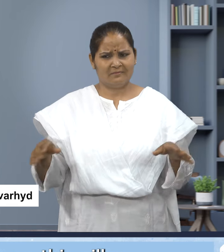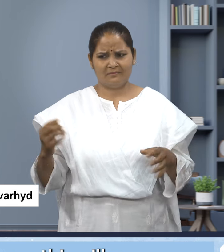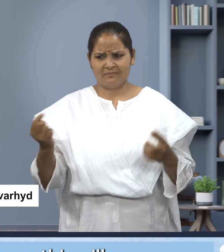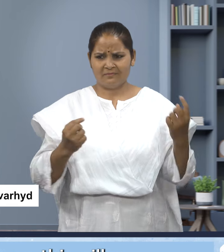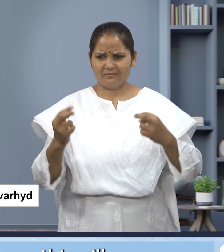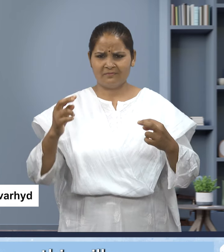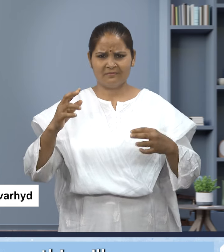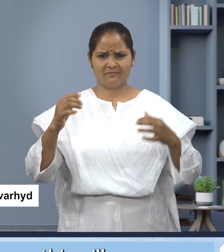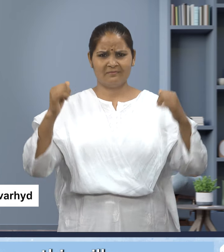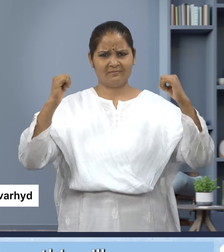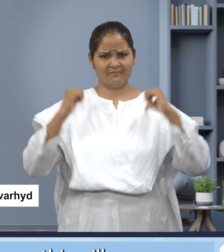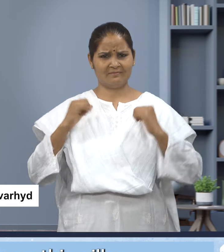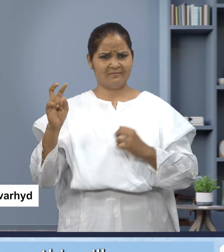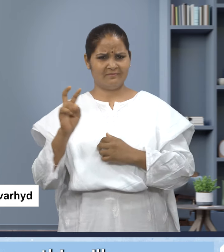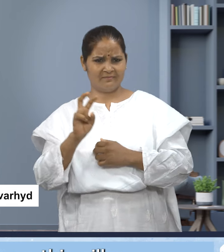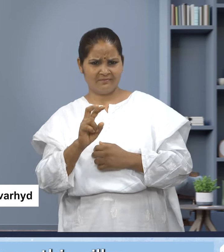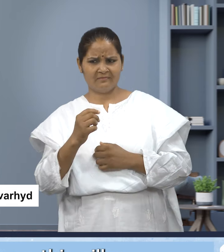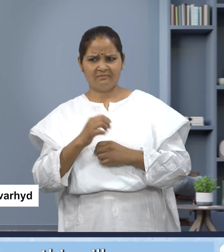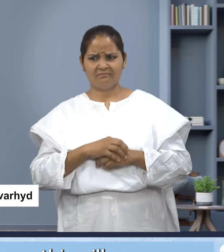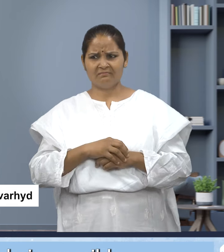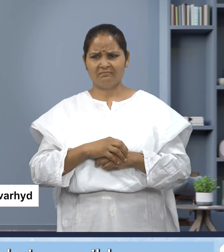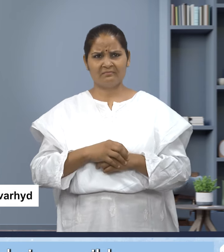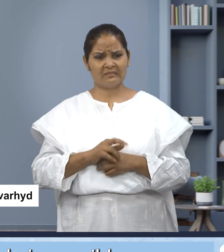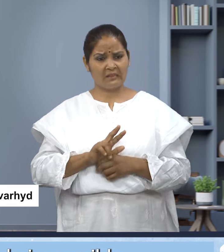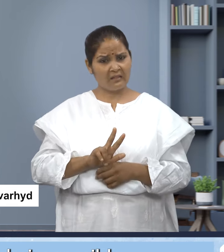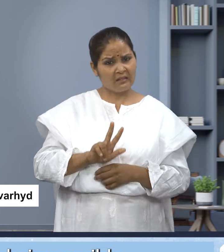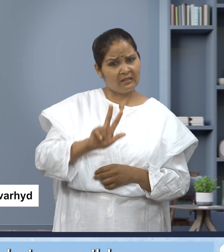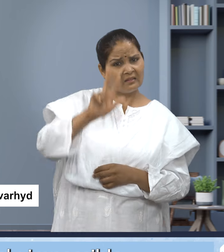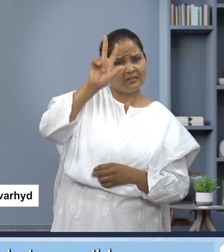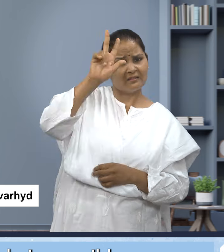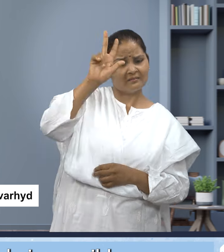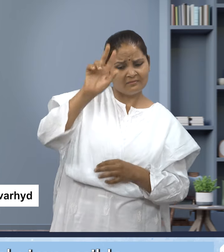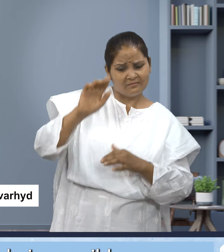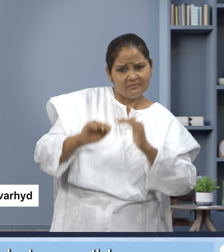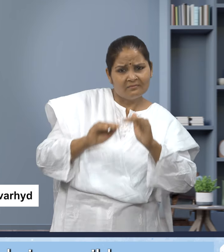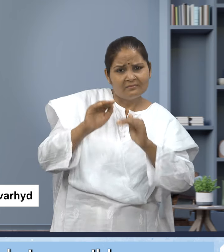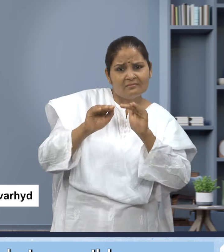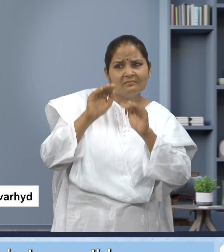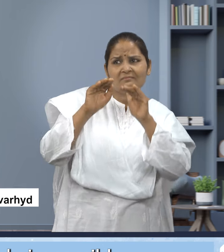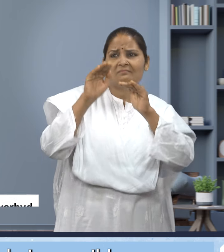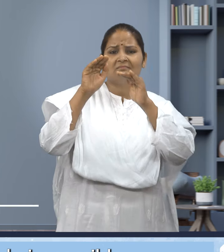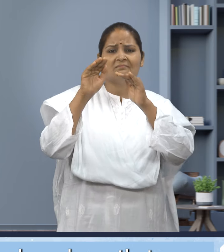ఈ స్తంభం పైకి ఎక్కడం పూర్తిగా అసంభవం అనిపిస్తుందని,